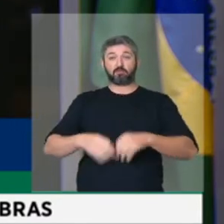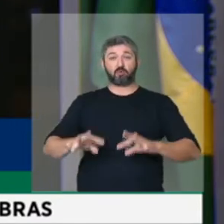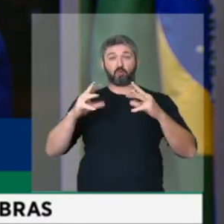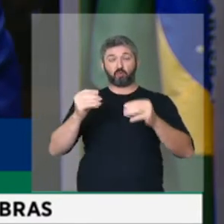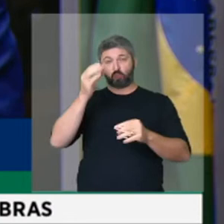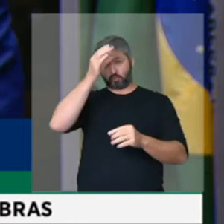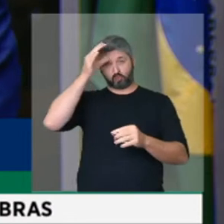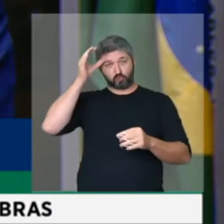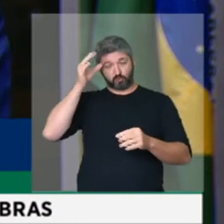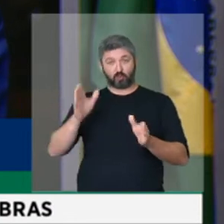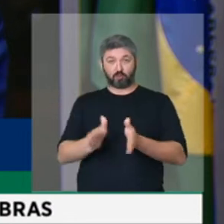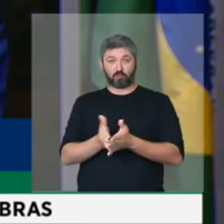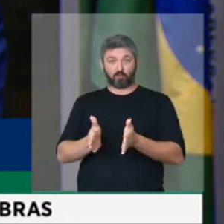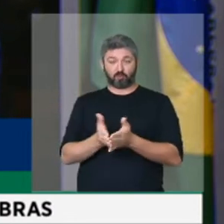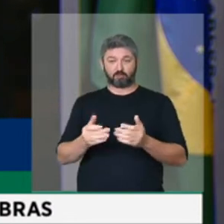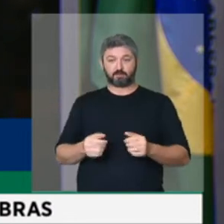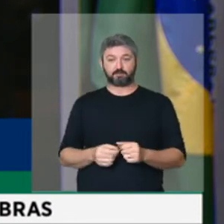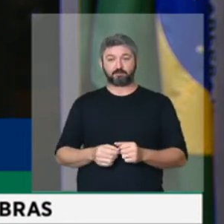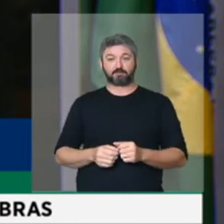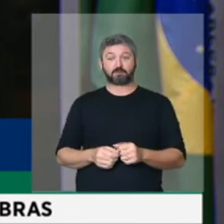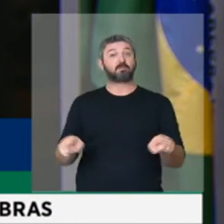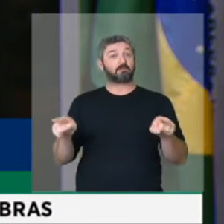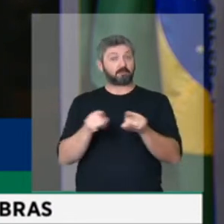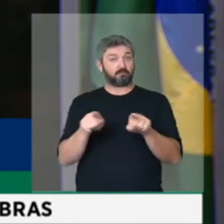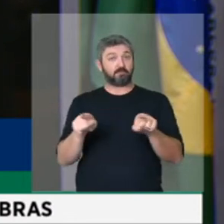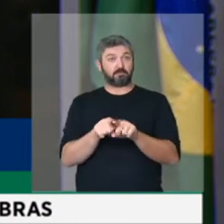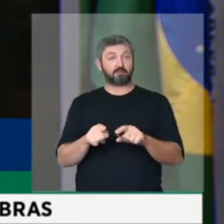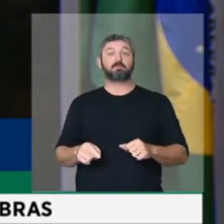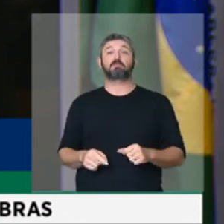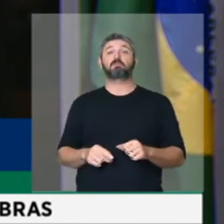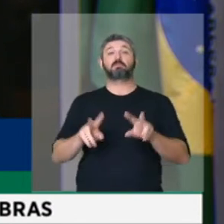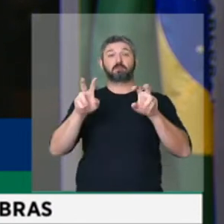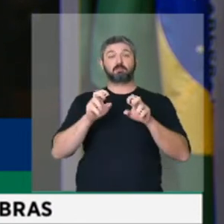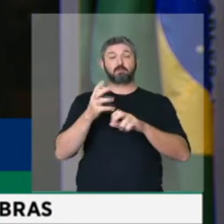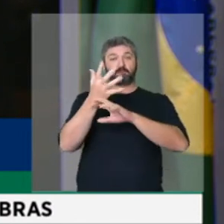TERÁAO LONGO DO TEMPO CONSIDERÁVEL APORTE DE RECURSOS, O QUE AJUDA A AMENIZAR OS CONSTANTES